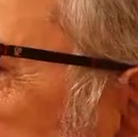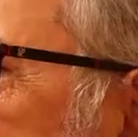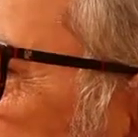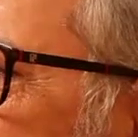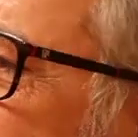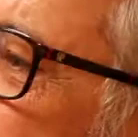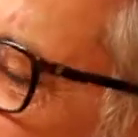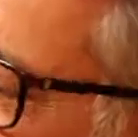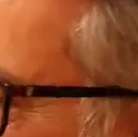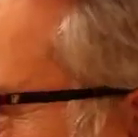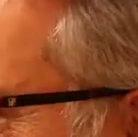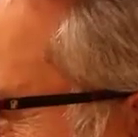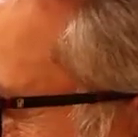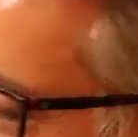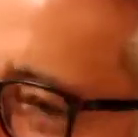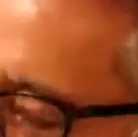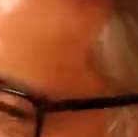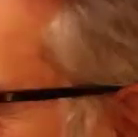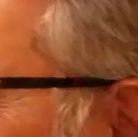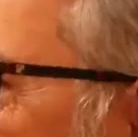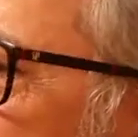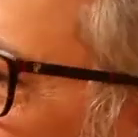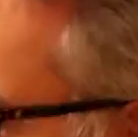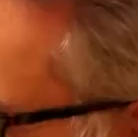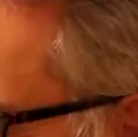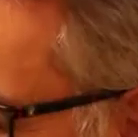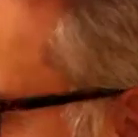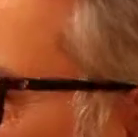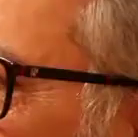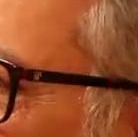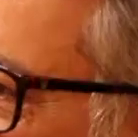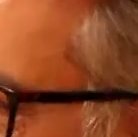¿cuál es el papel de la prensa? Yo es que hoy en día confío casi más en